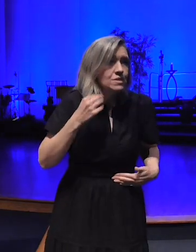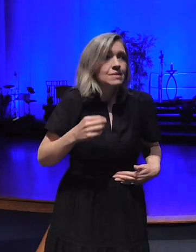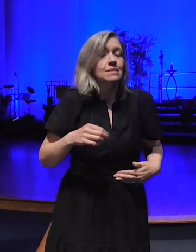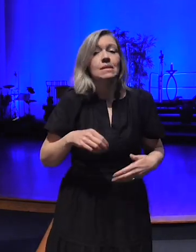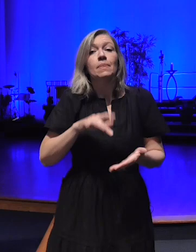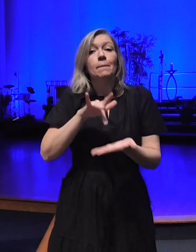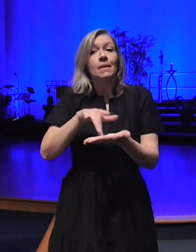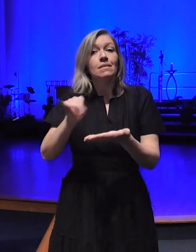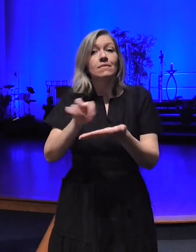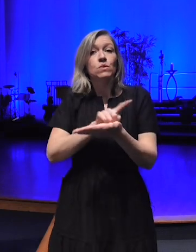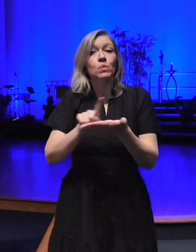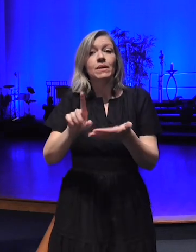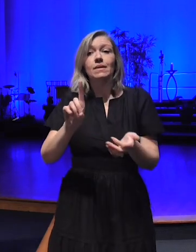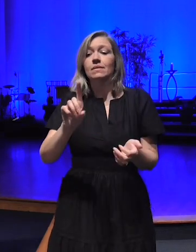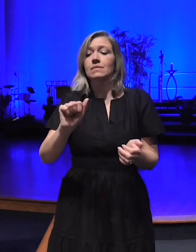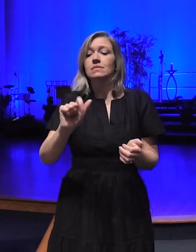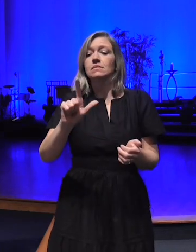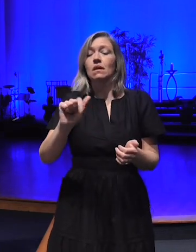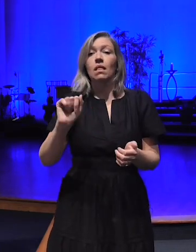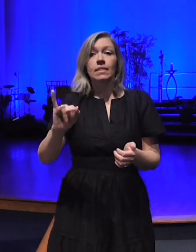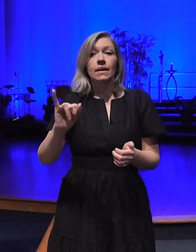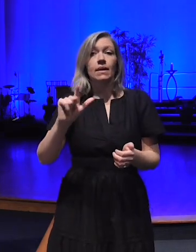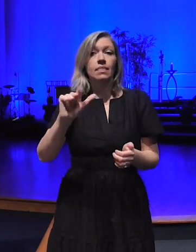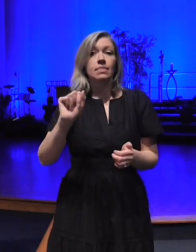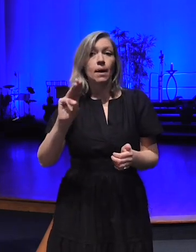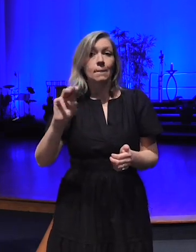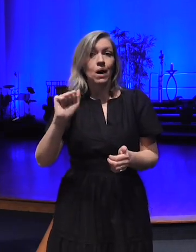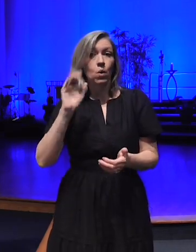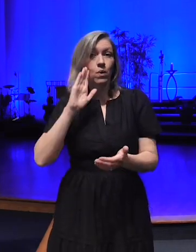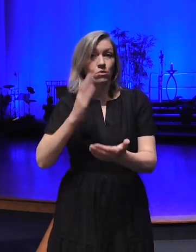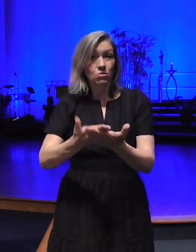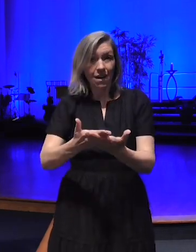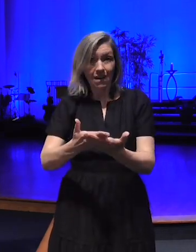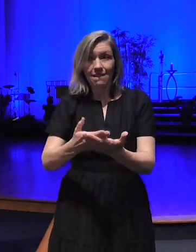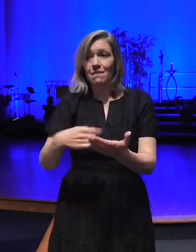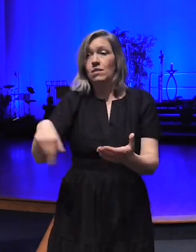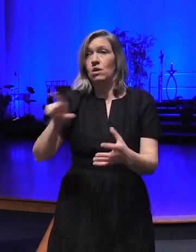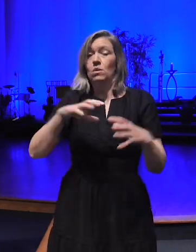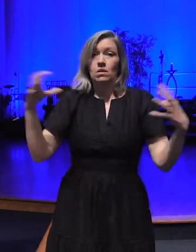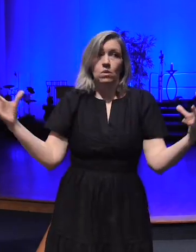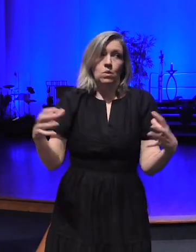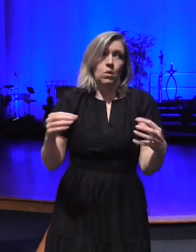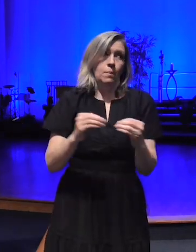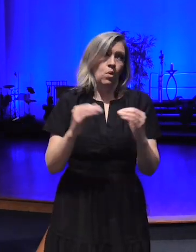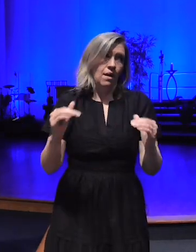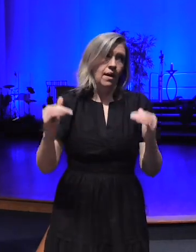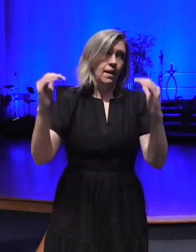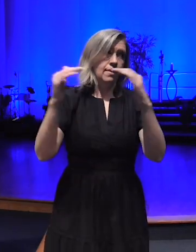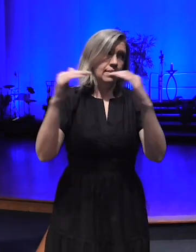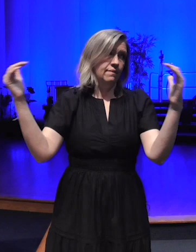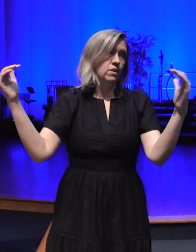lo llevaría, lo compartiríamos e iríamos a un nivel superior con todo y luego en el tercero me pidieron que